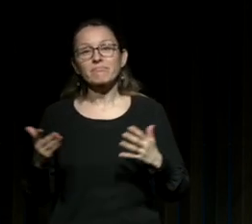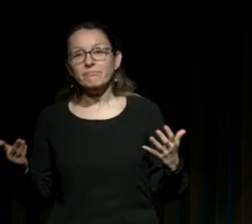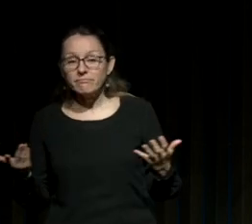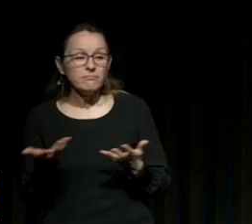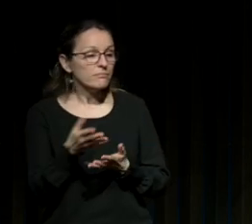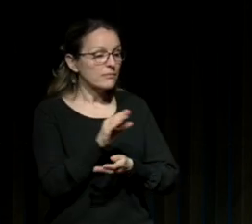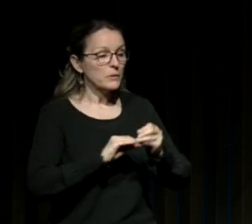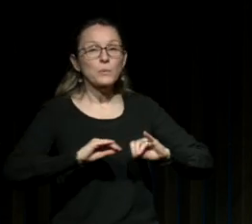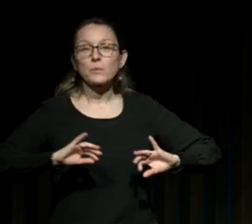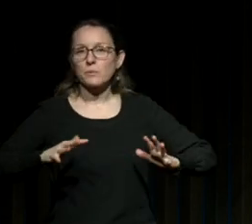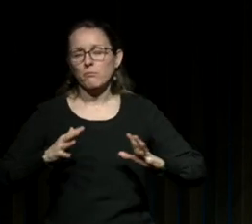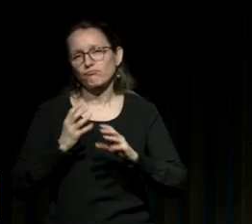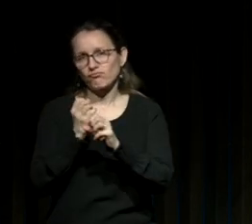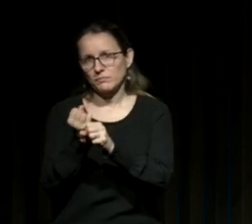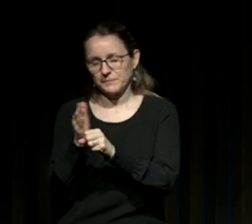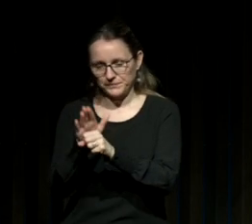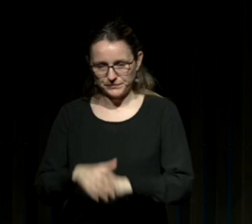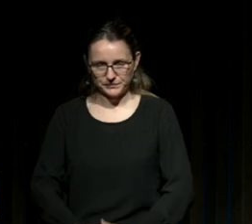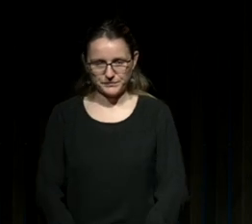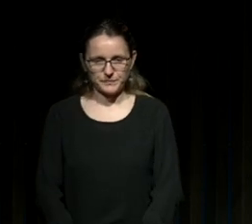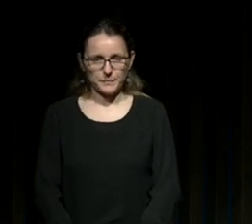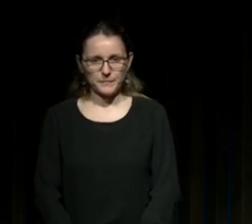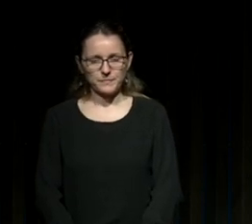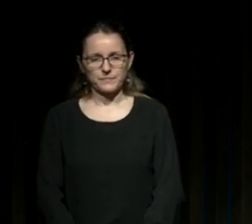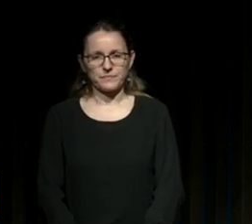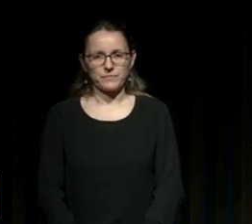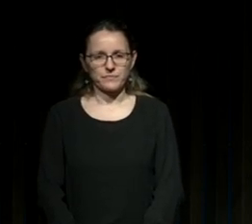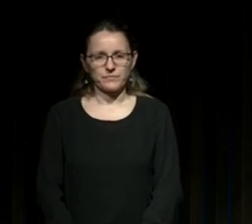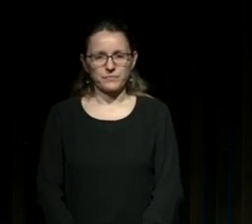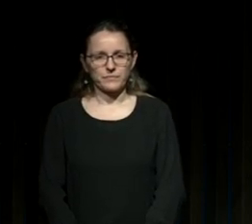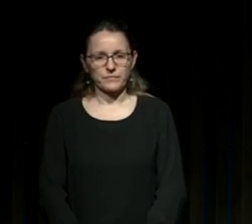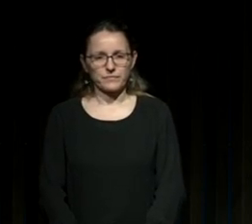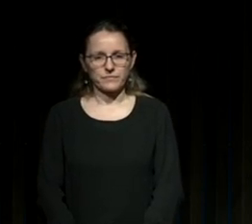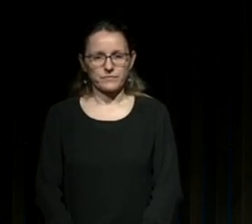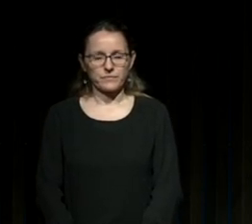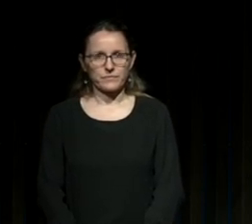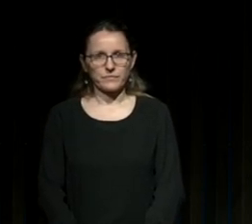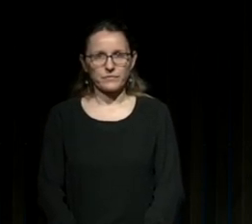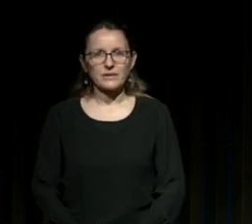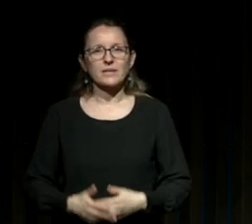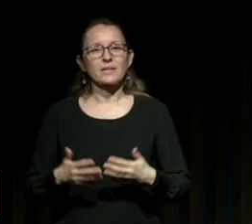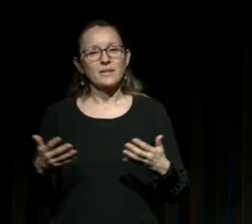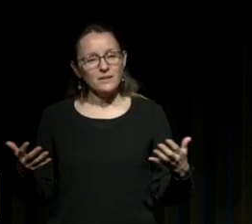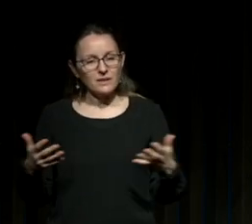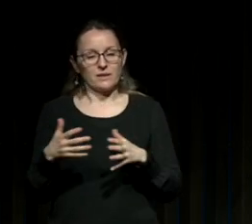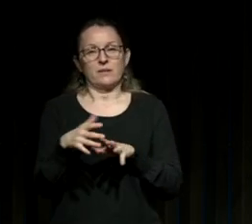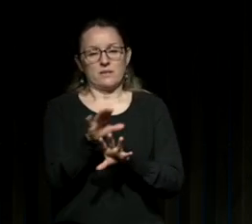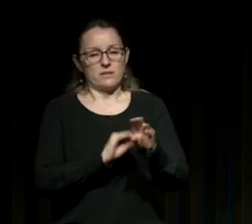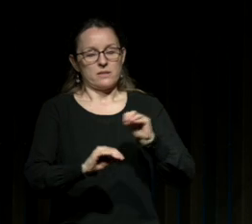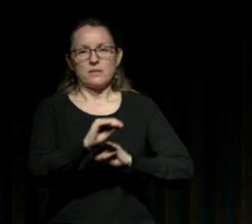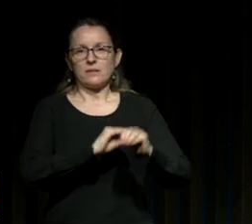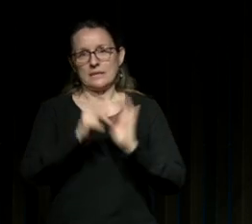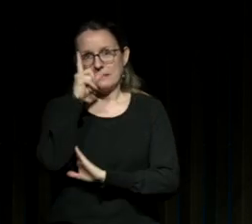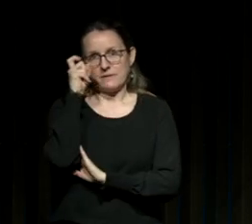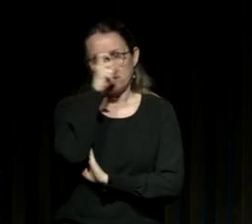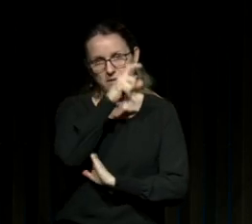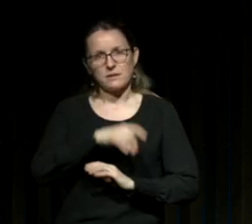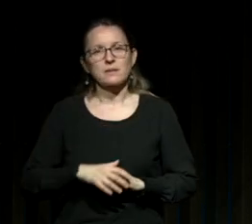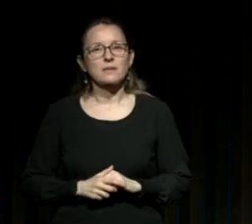c'est un traitement qui est d'abord difficile pour toutes les raisons que je viens de citer